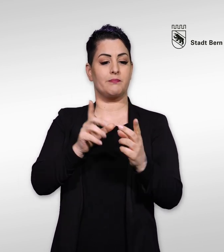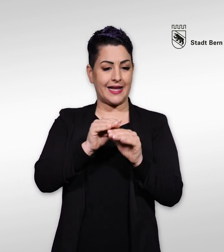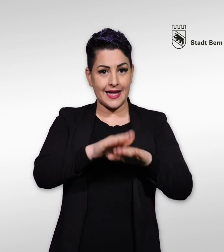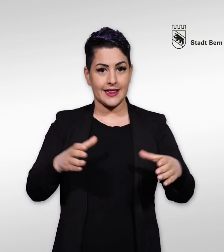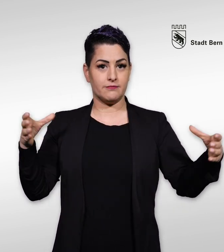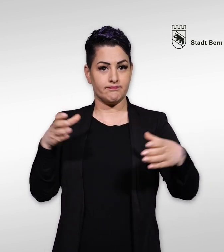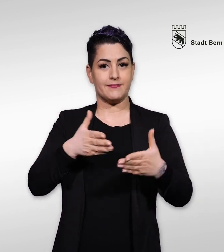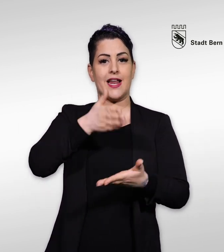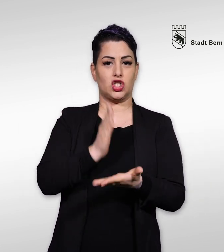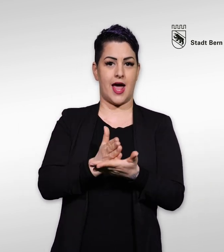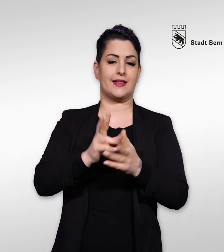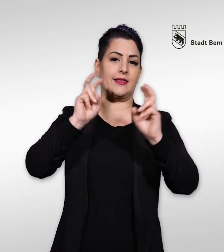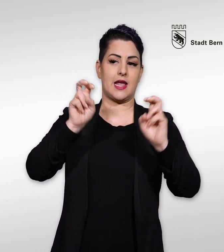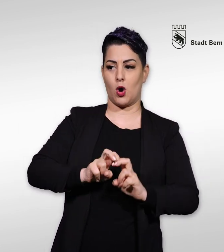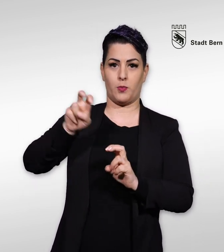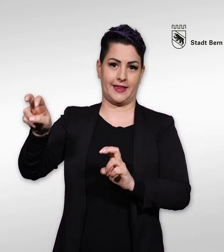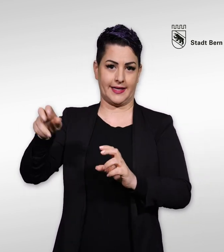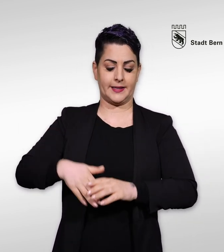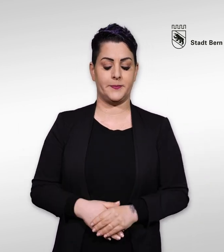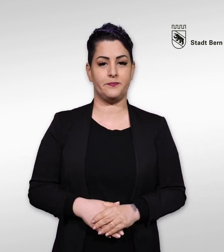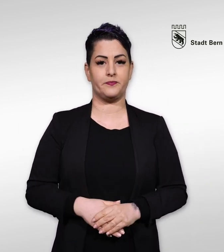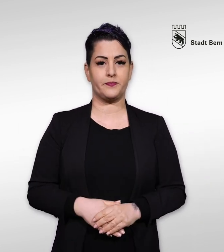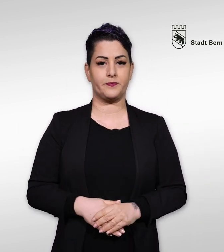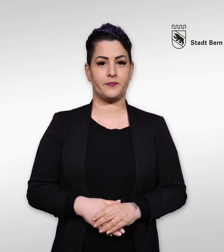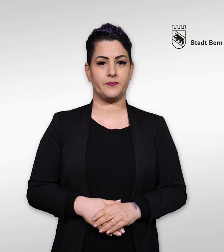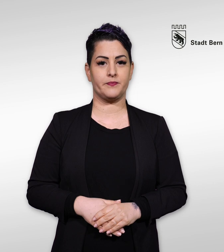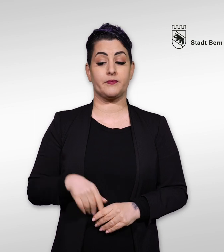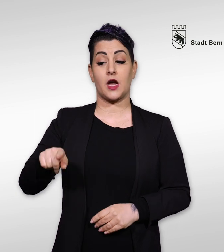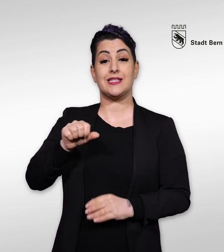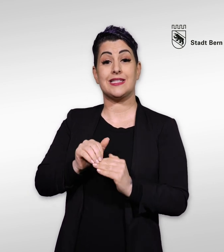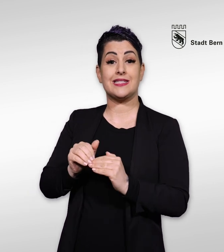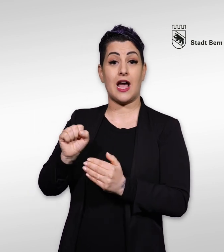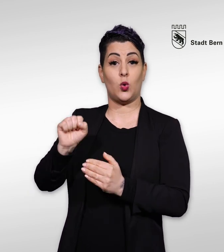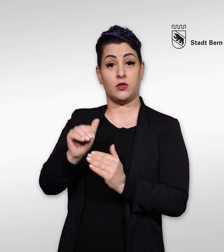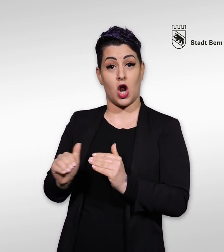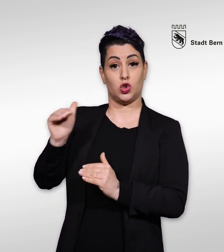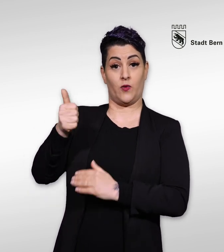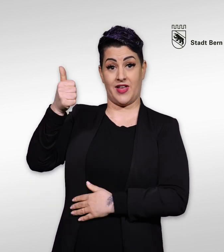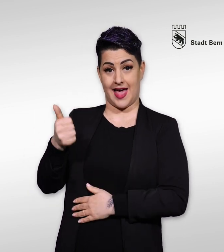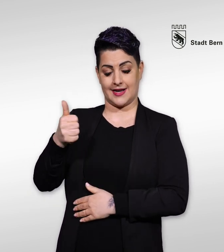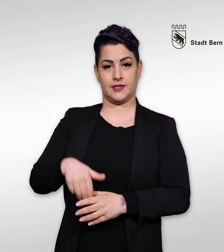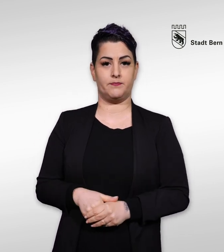und Kindern über den Übertritt. Sekundarstufe 1